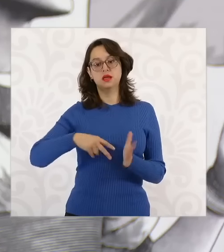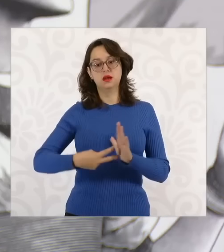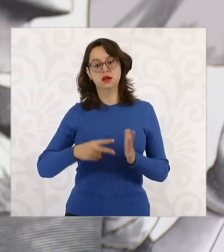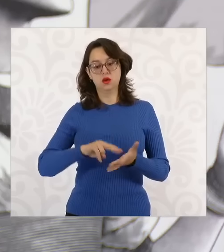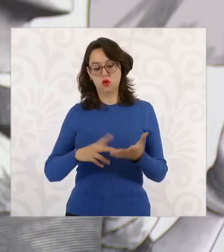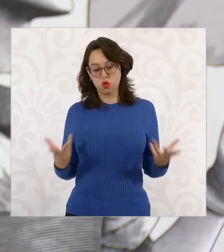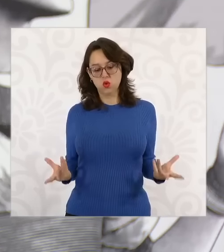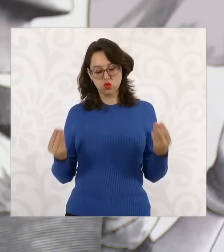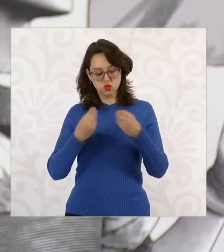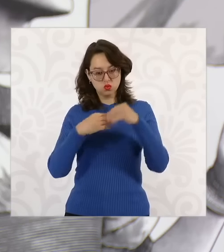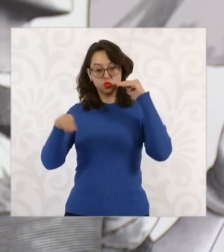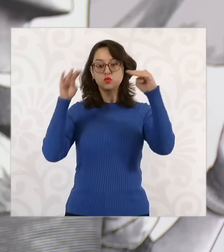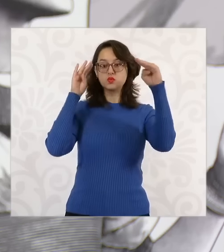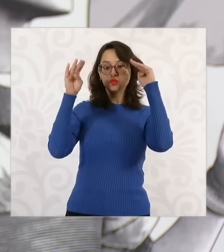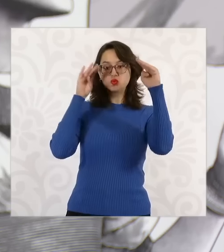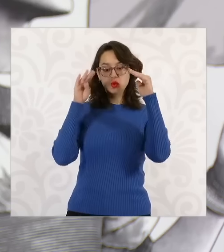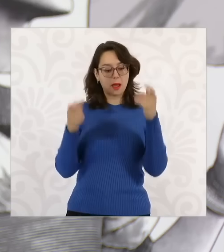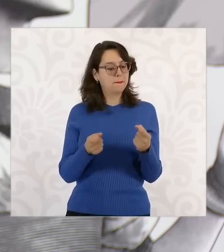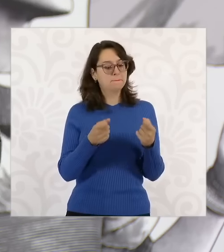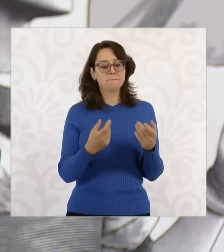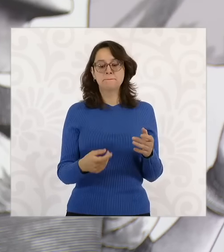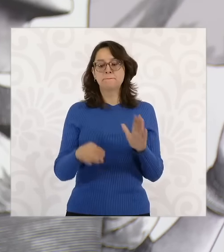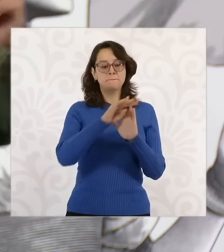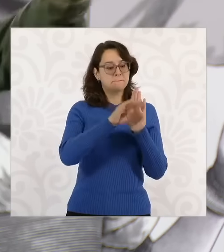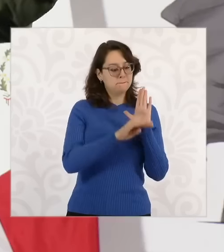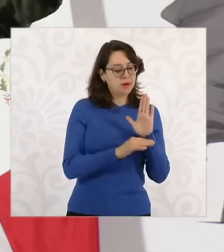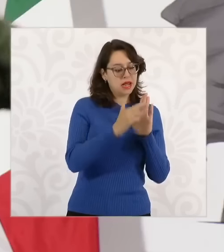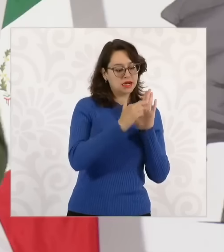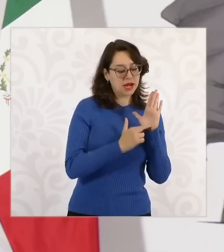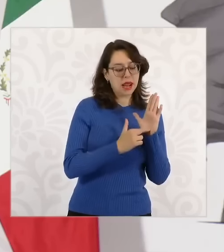criterios de ingeniería para tener para tener los mismos criterios de los trazos